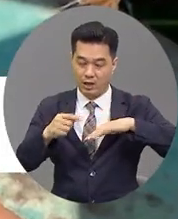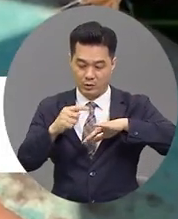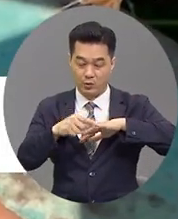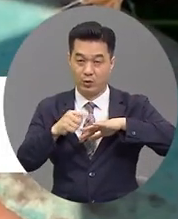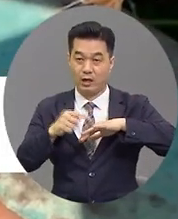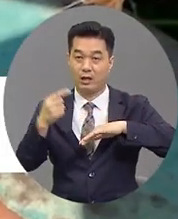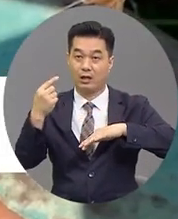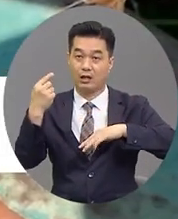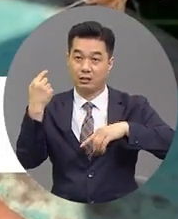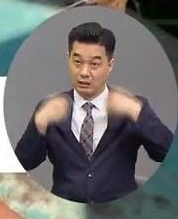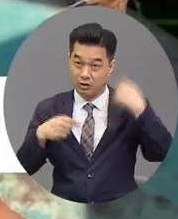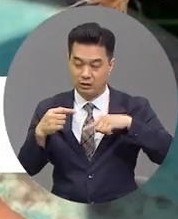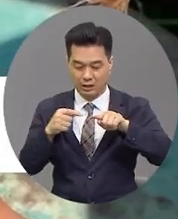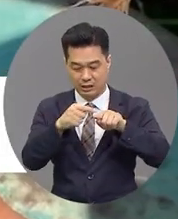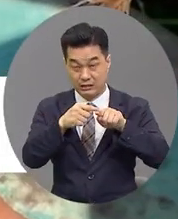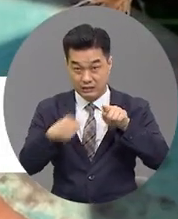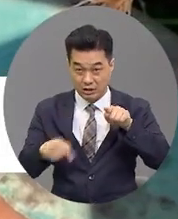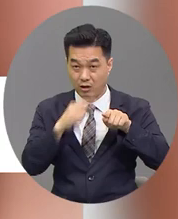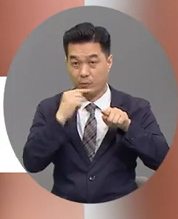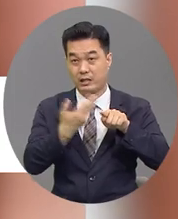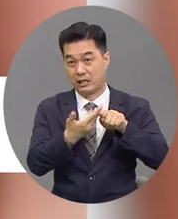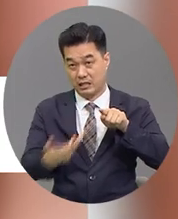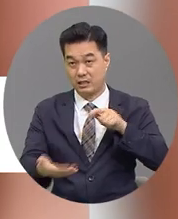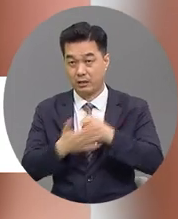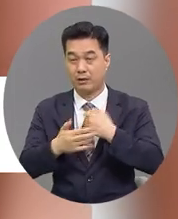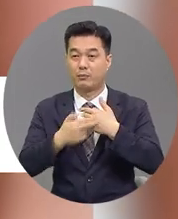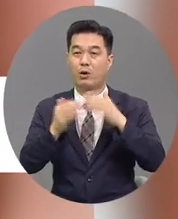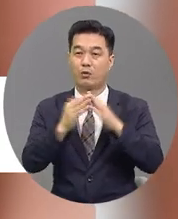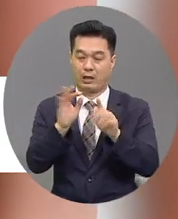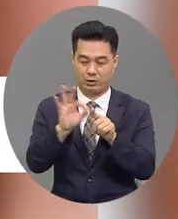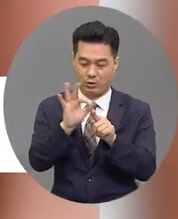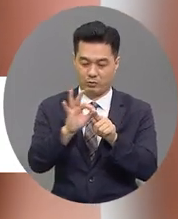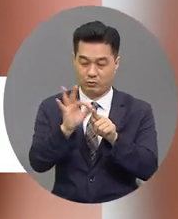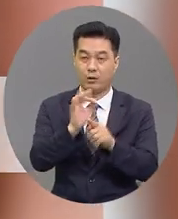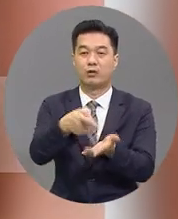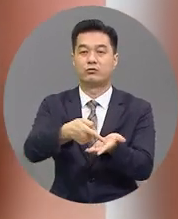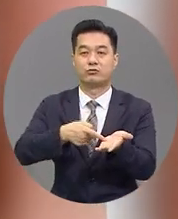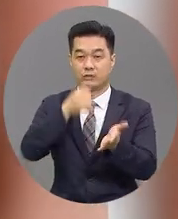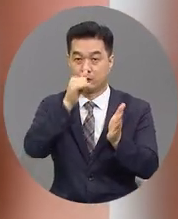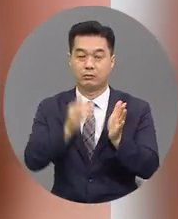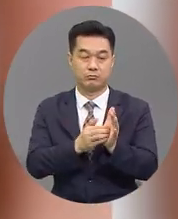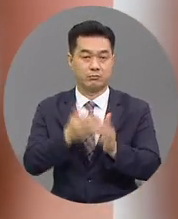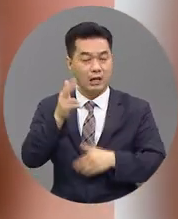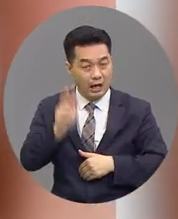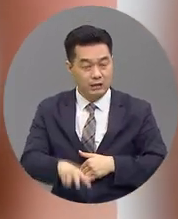영상입니다. 이 학생은 두 달 전 농기계에 손가락을 다쳤는데 끝마디가 찢어지고 출혈이 심해 병원에서 봉합 수술을